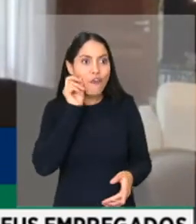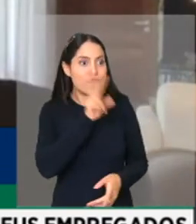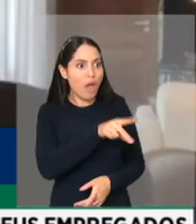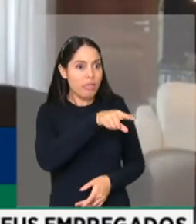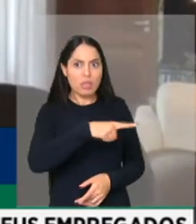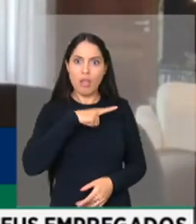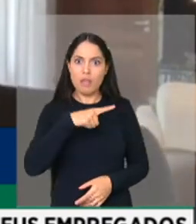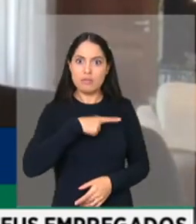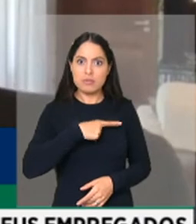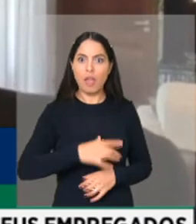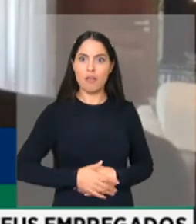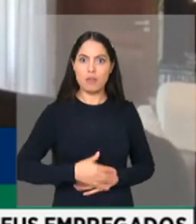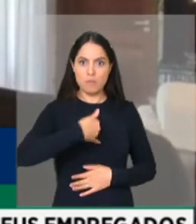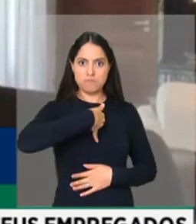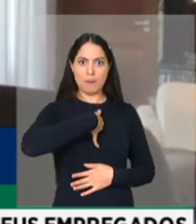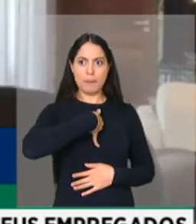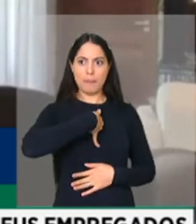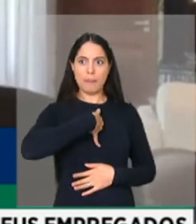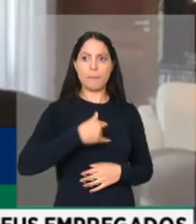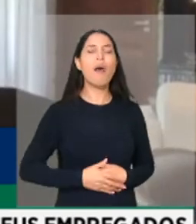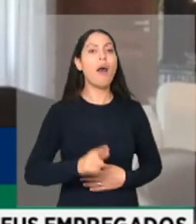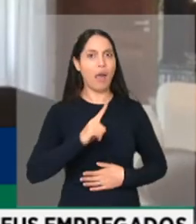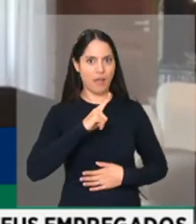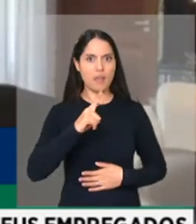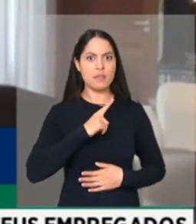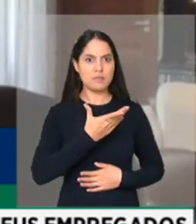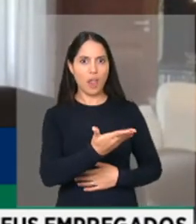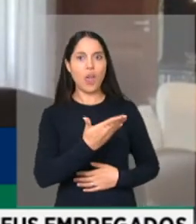SÍLVIO SANTOS, JÔ SOARES, FAUSTÃO, ROBERTO CARLOS NO POSTINHO LÁ ESPERANDO A SUA DOSE DE VACINA, DADA PELO SUS